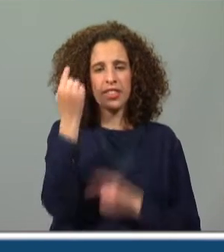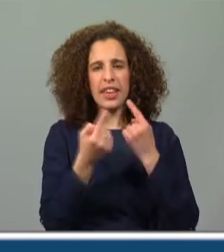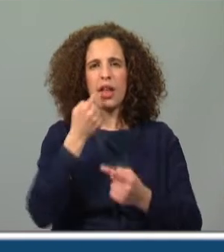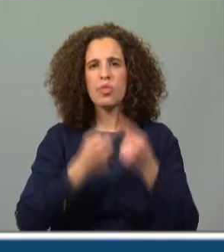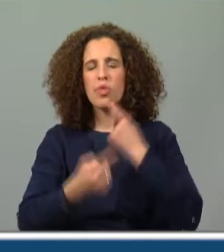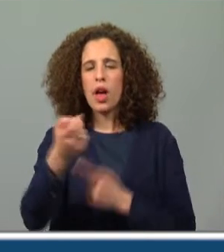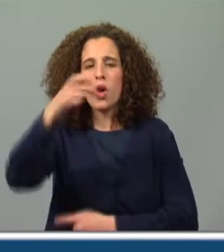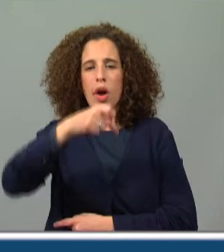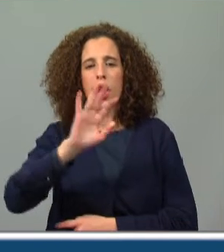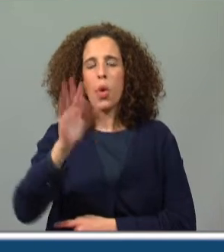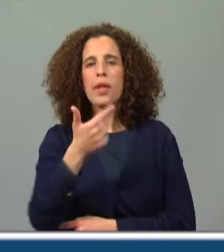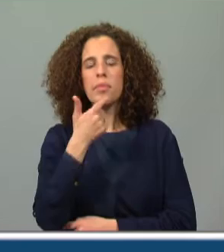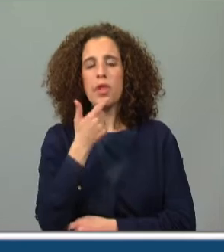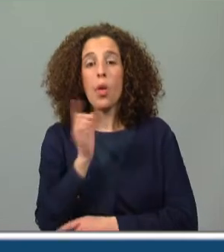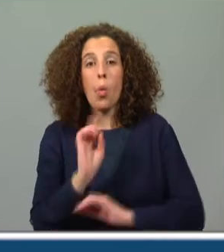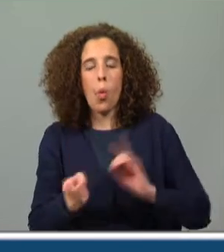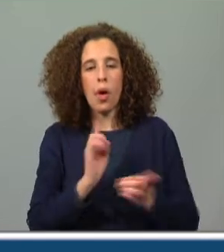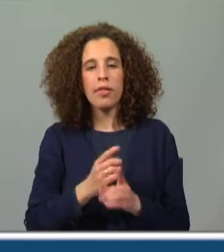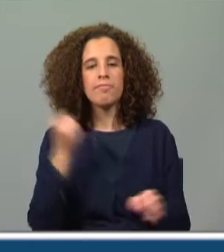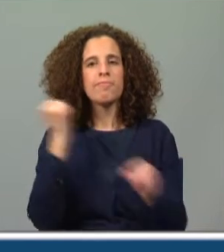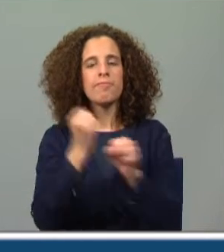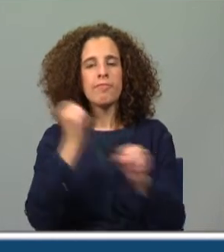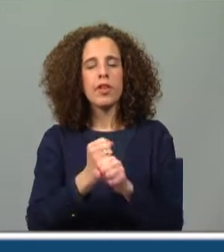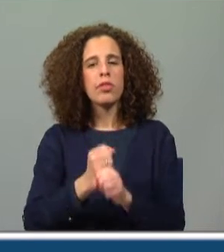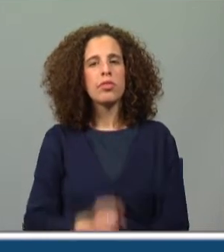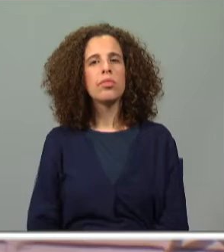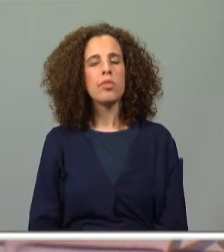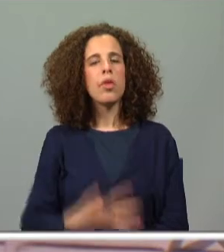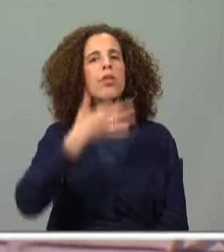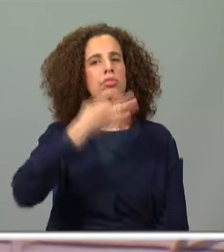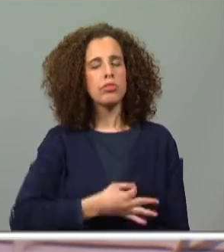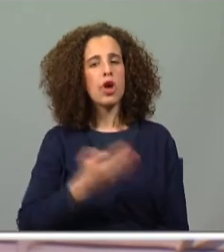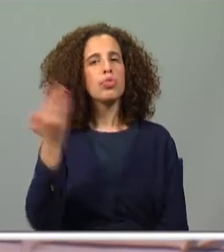e quando percebe do que se trata às com assertividade e justiça porque porque 當你意識到這一切的意義時自信和正義，因為因為